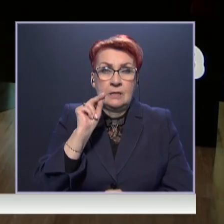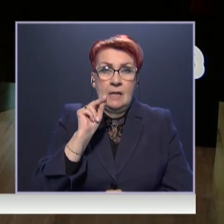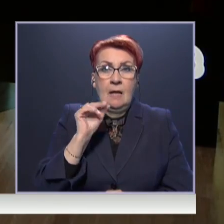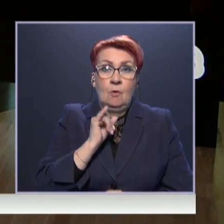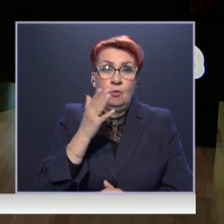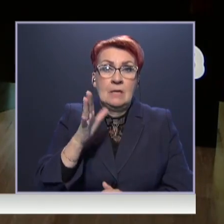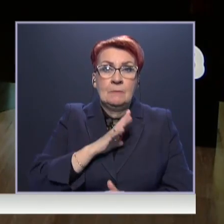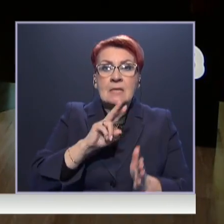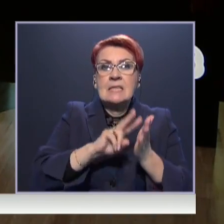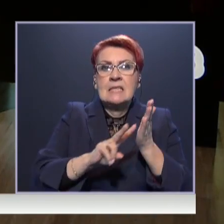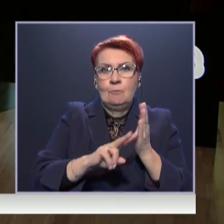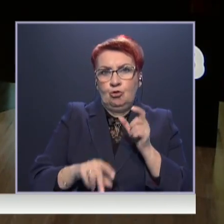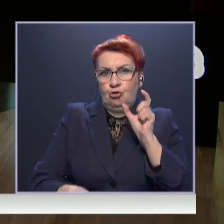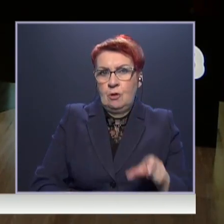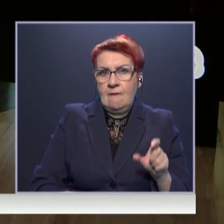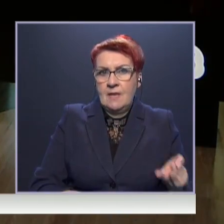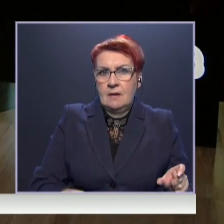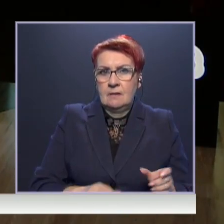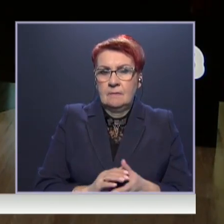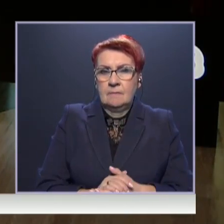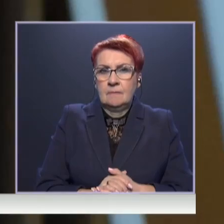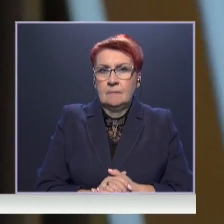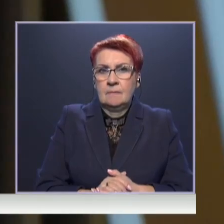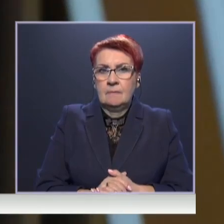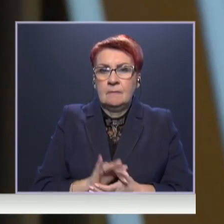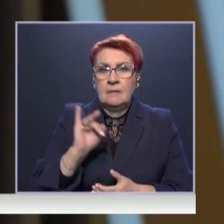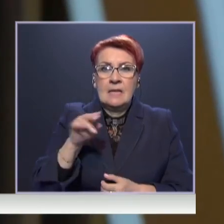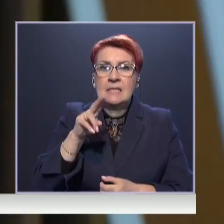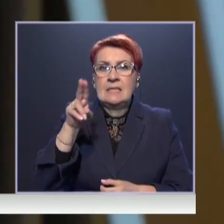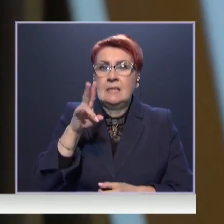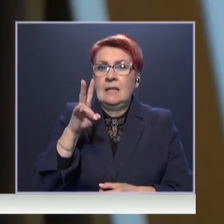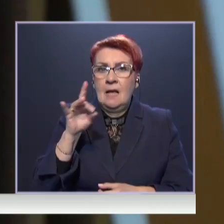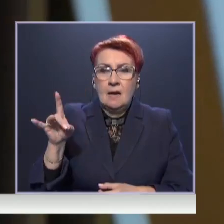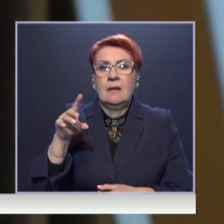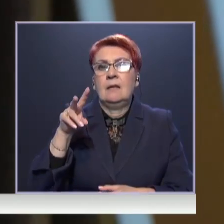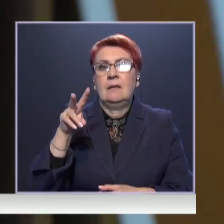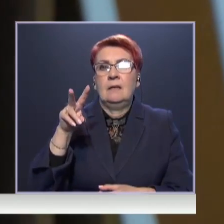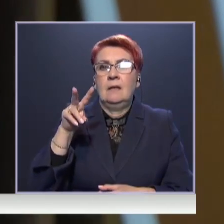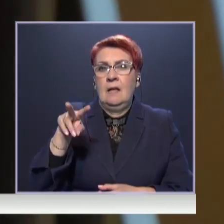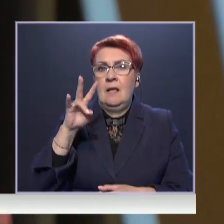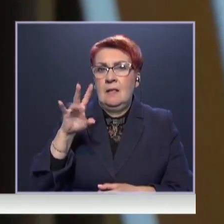70 человек из Донецка из Луганска 21 числа это февраля